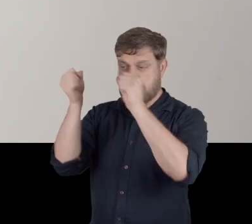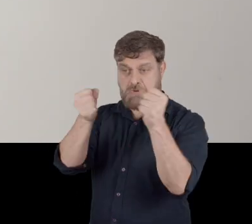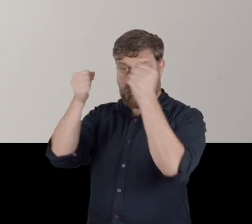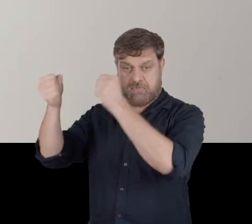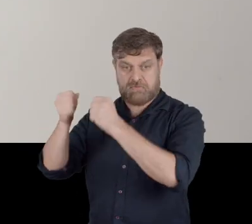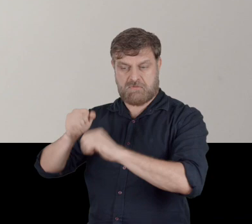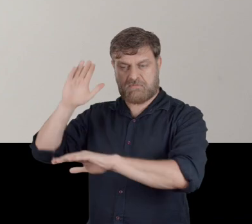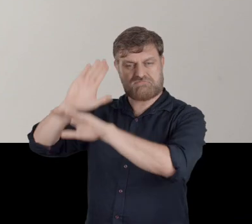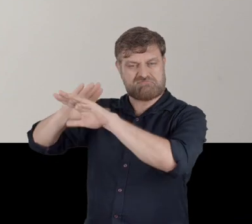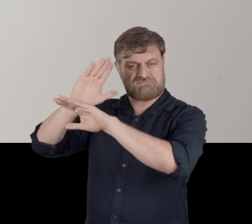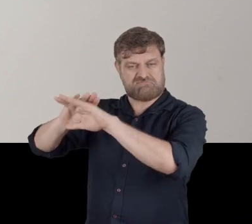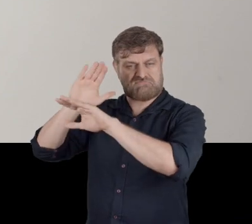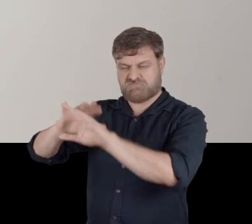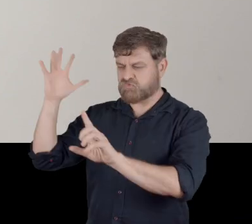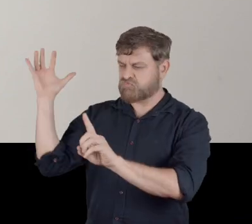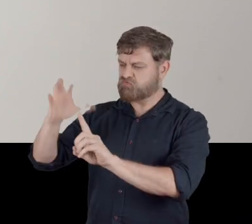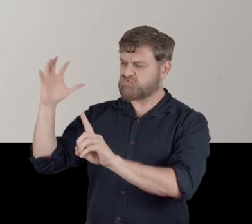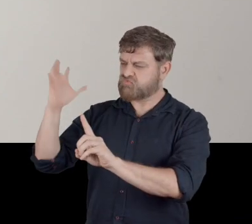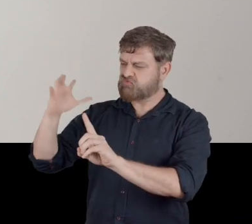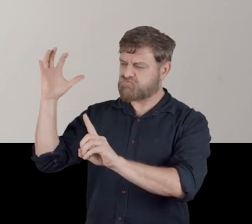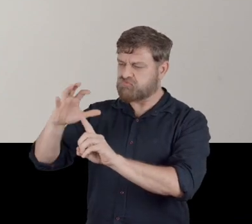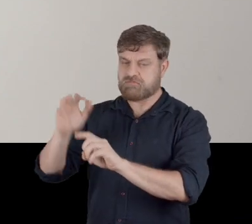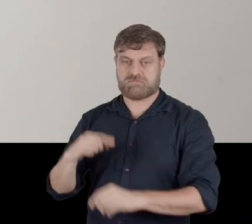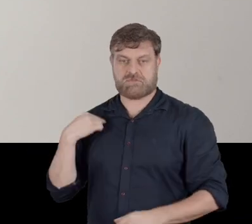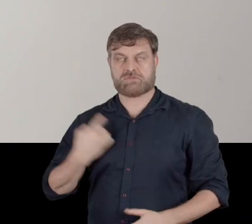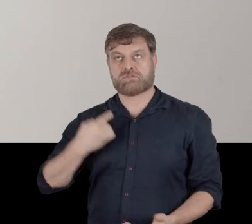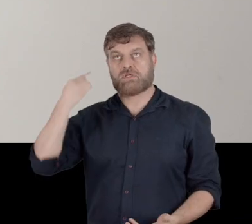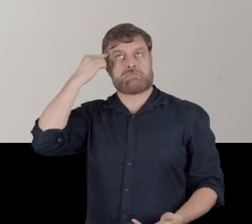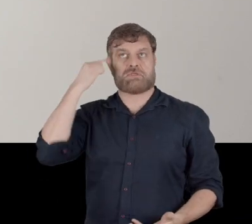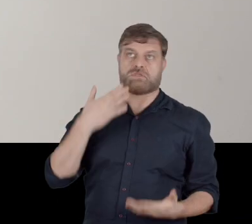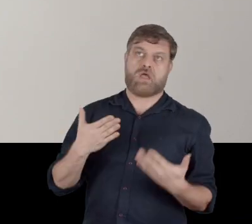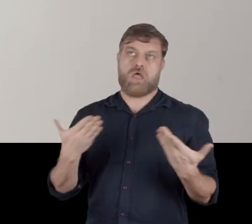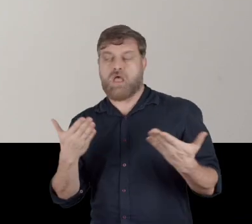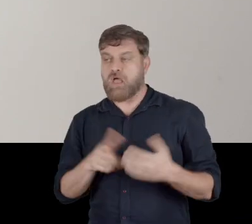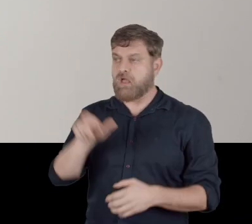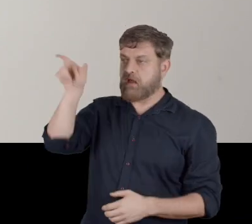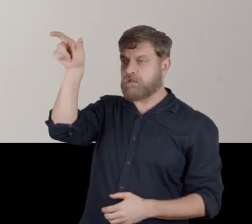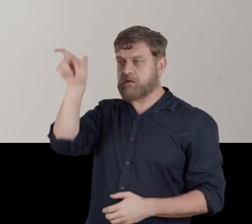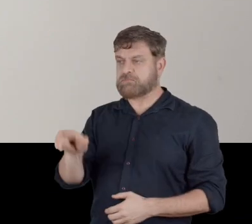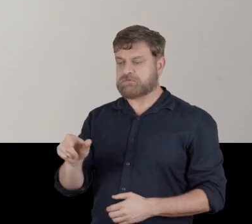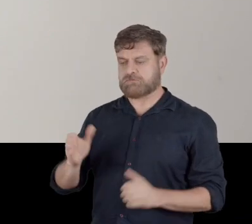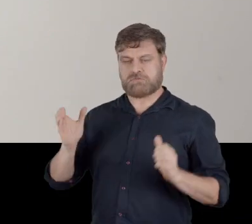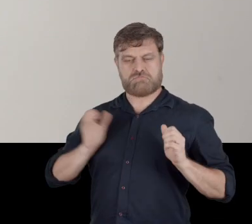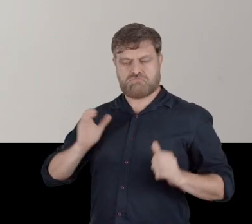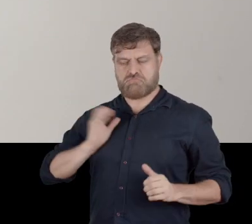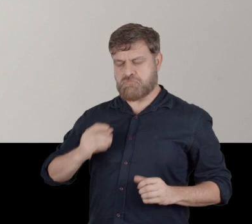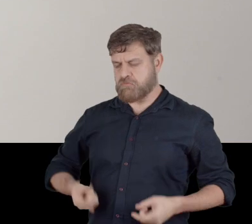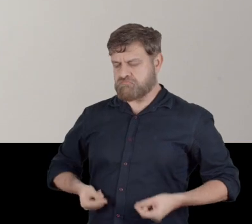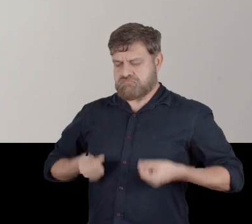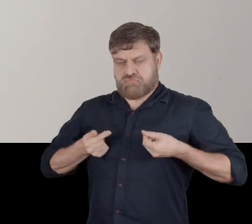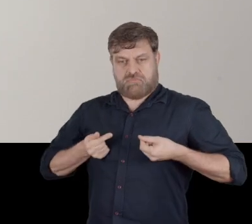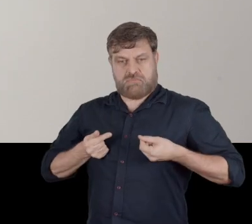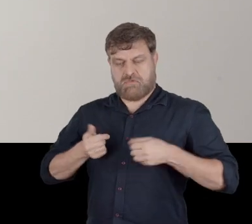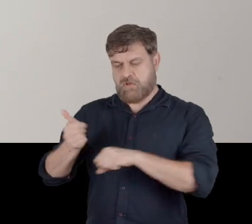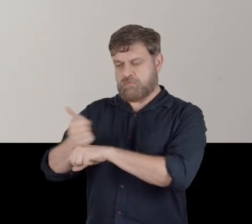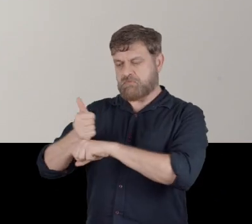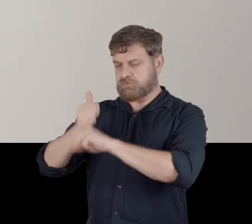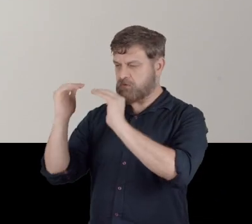conseguem fazer coisas que influenciam, então a gente sempre está pensando: uma pessoa muito rica, uma pessoacom o cargo alto,